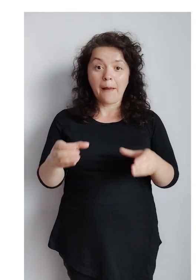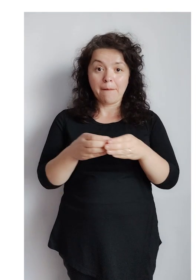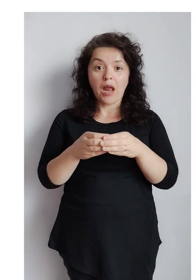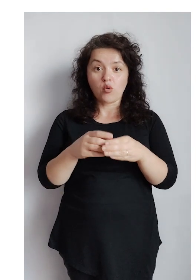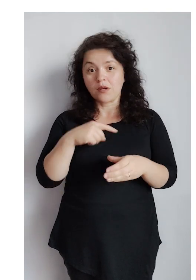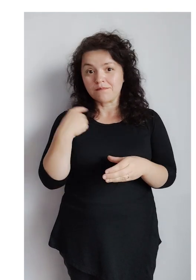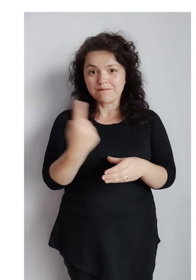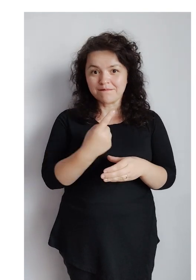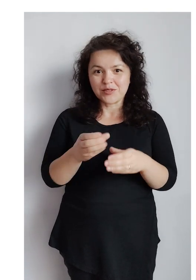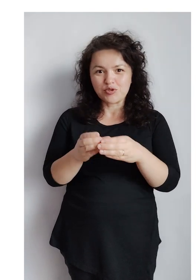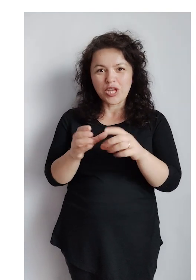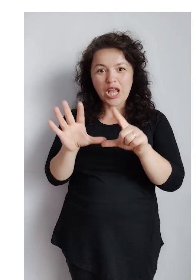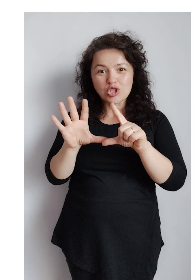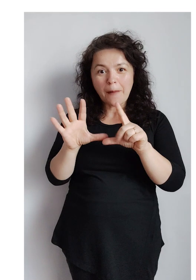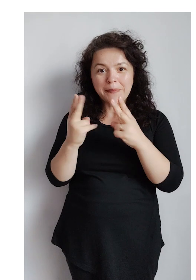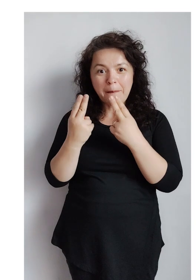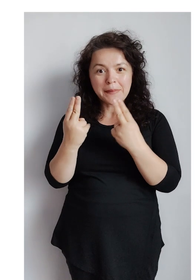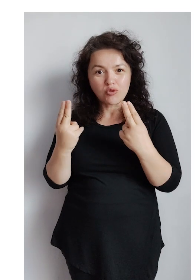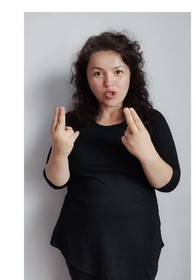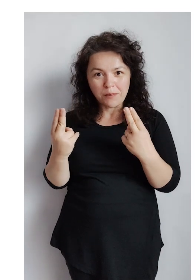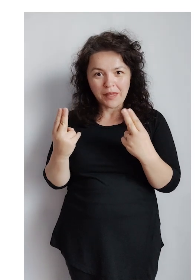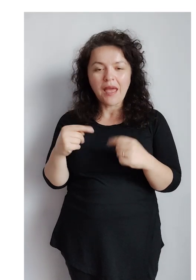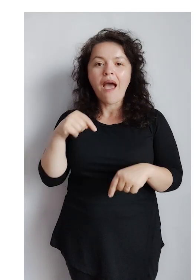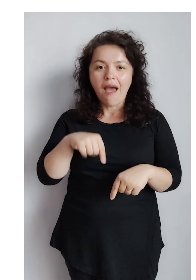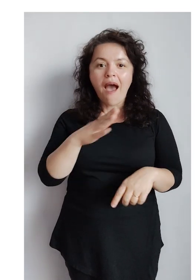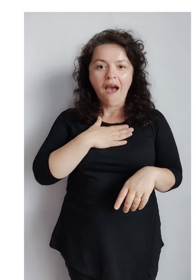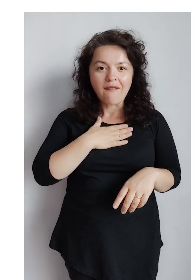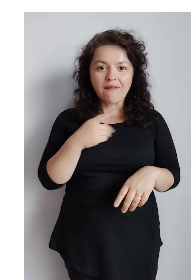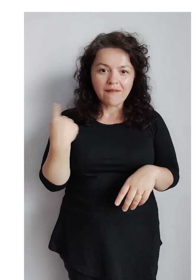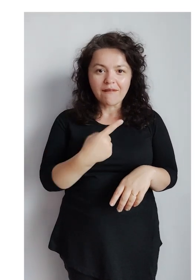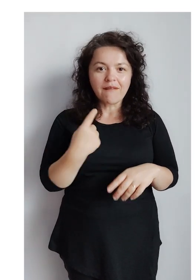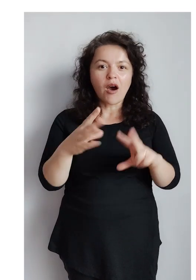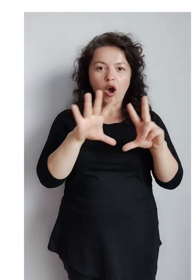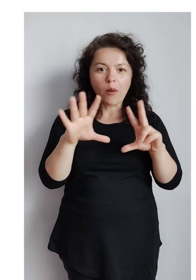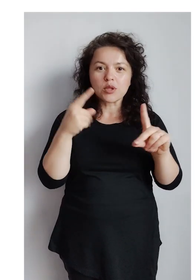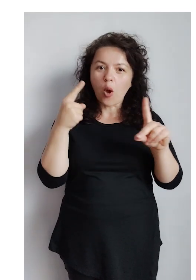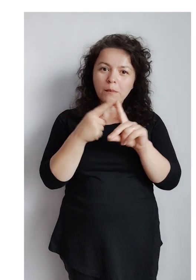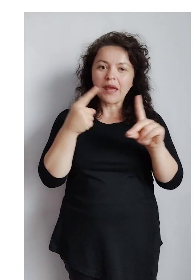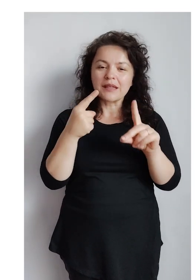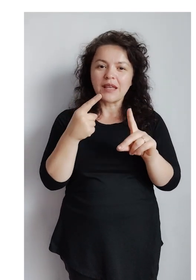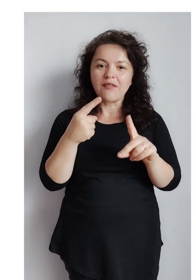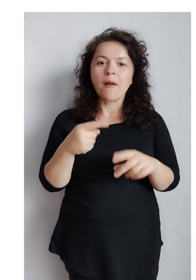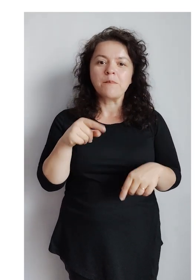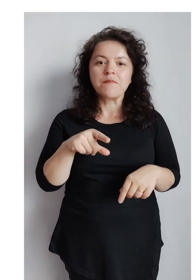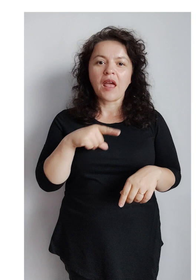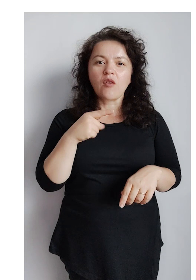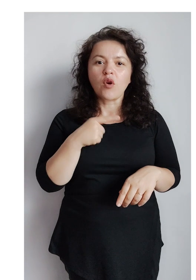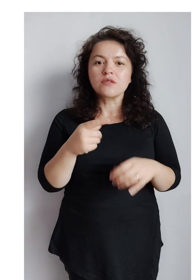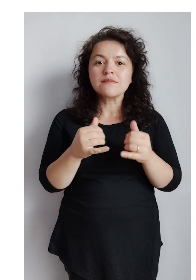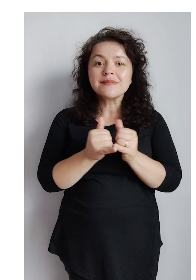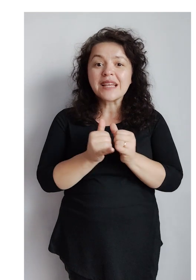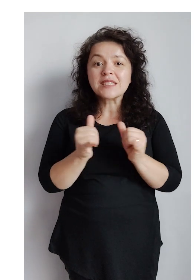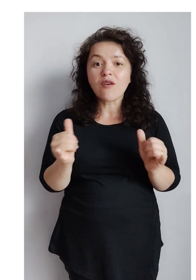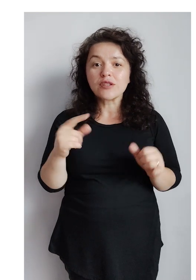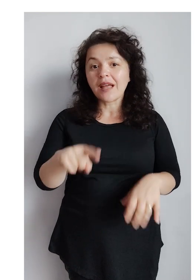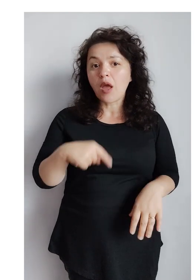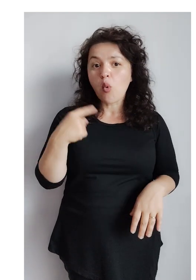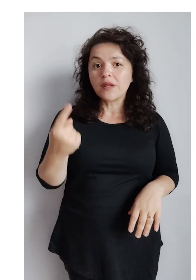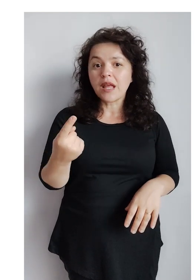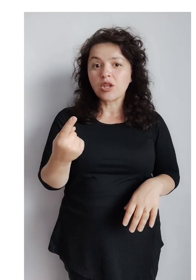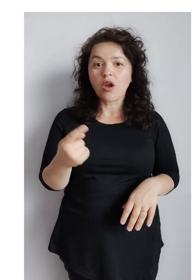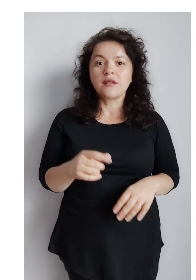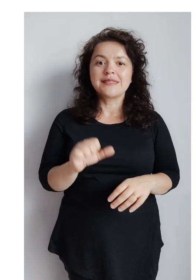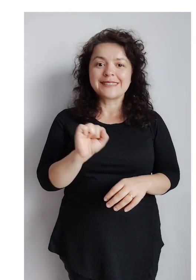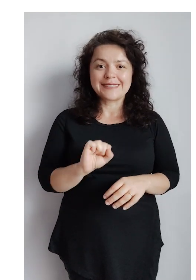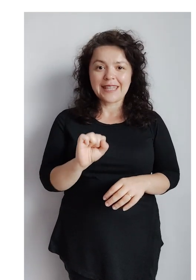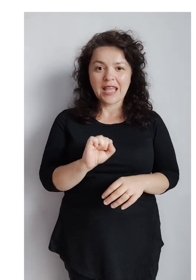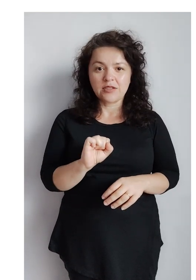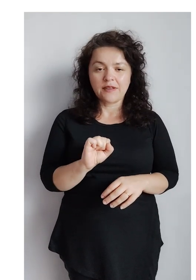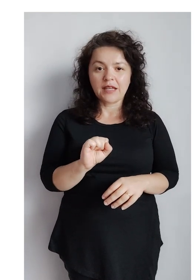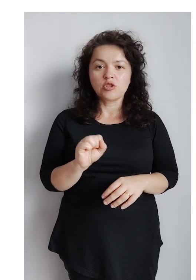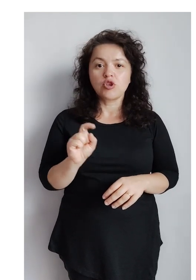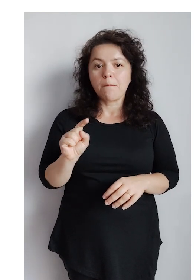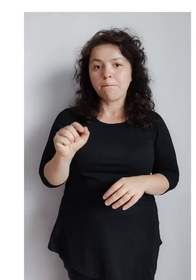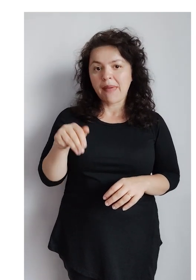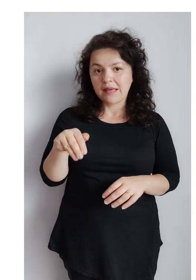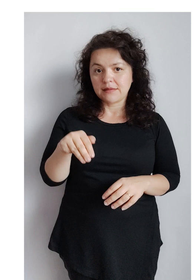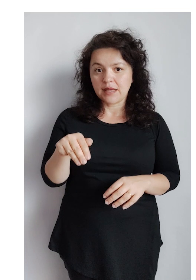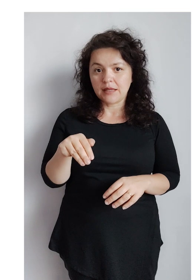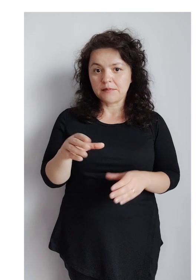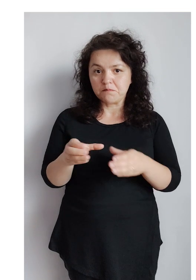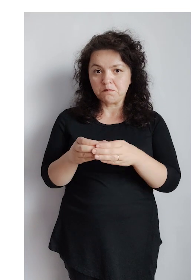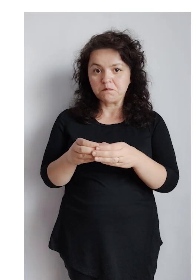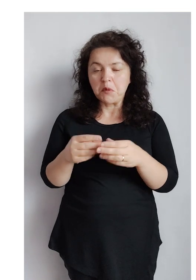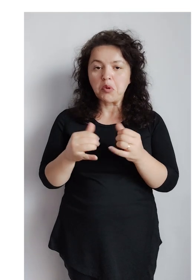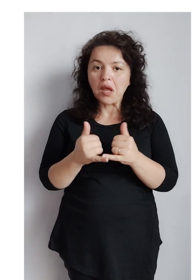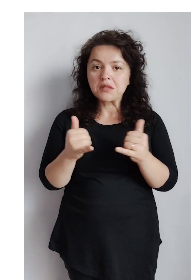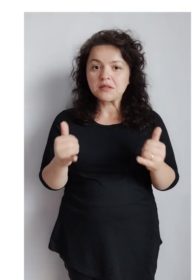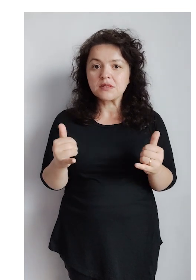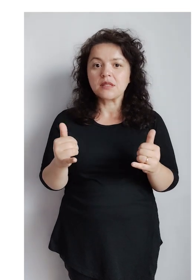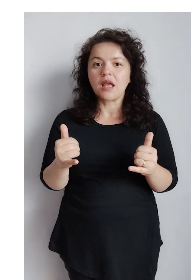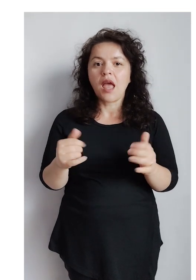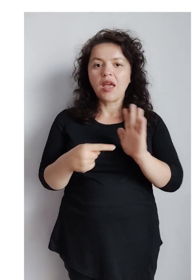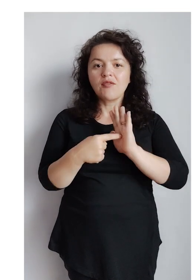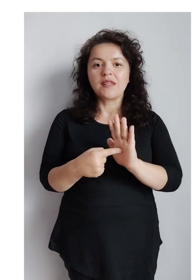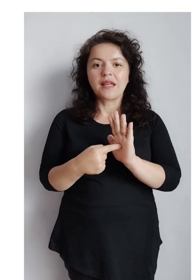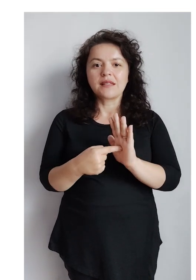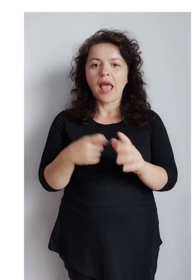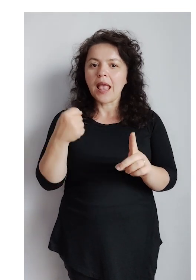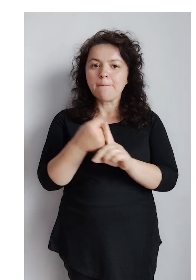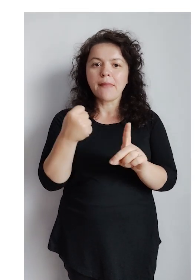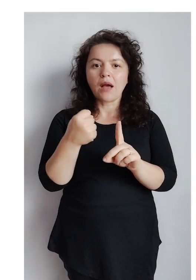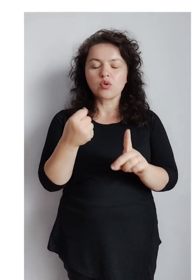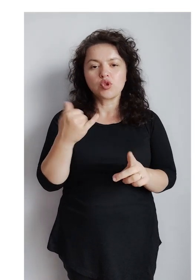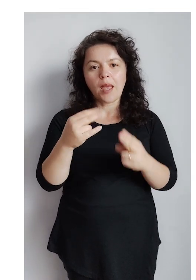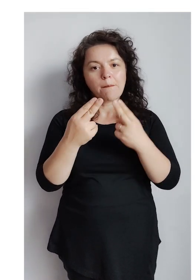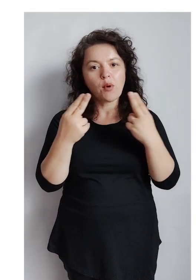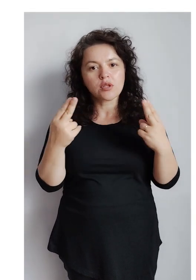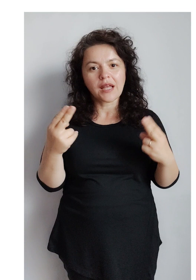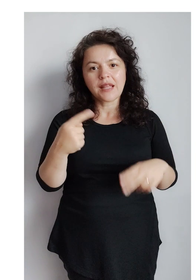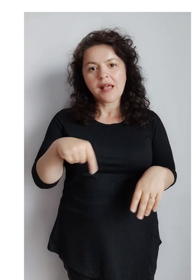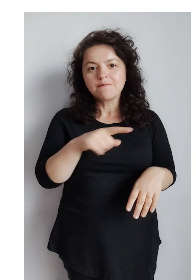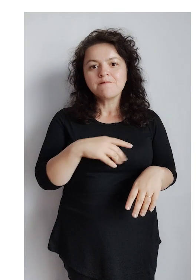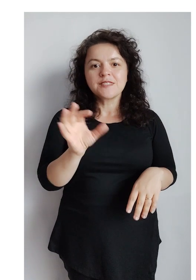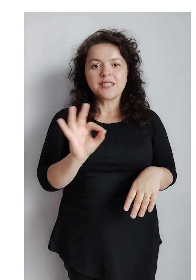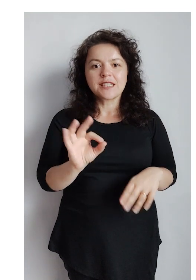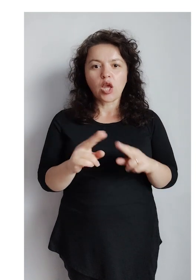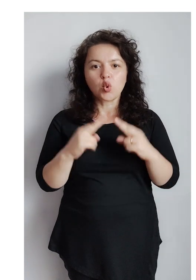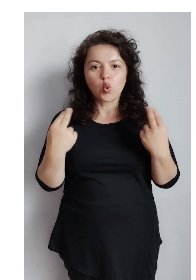Împreună cu cele șapte principii, opt obiective ale designului universal au fost dezvoltate ulterior de Steinfield și Maisel pentru a extinde și a evidenția impactul și importanța designului universal